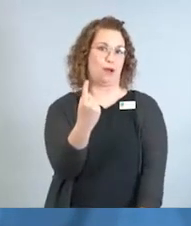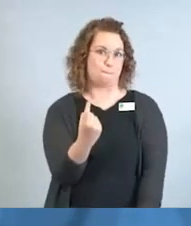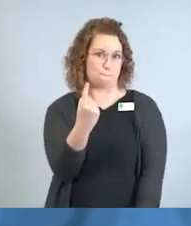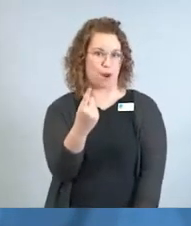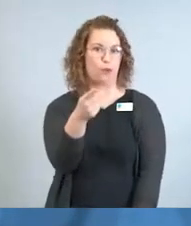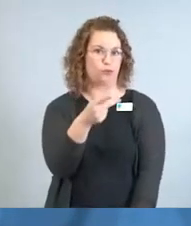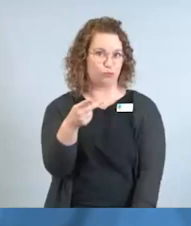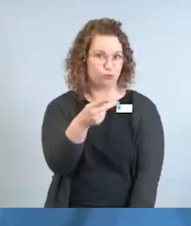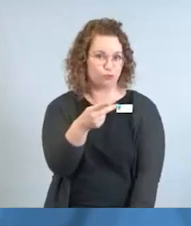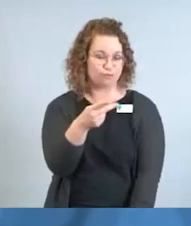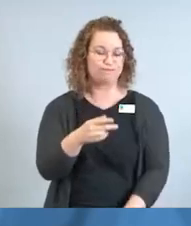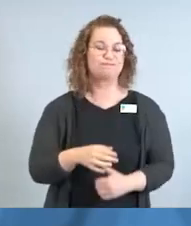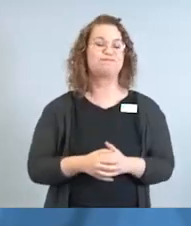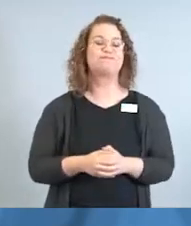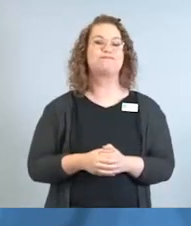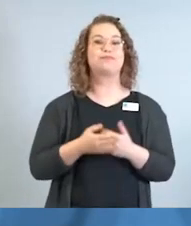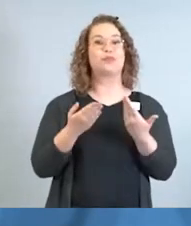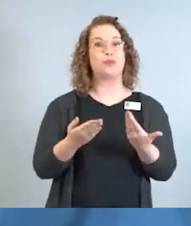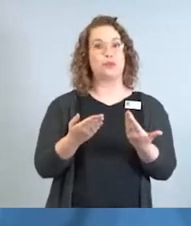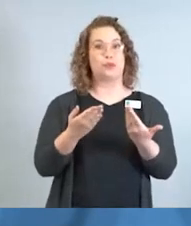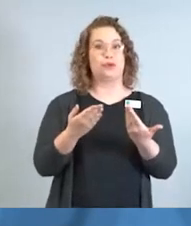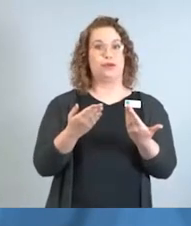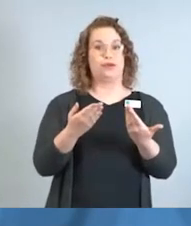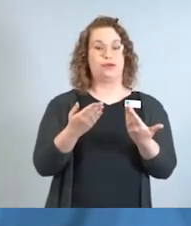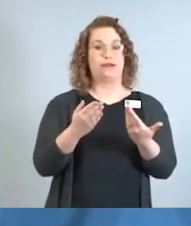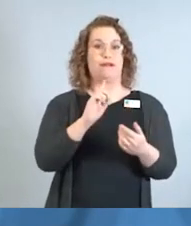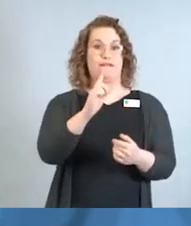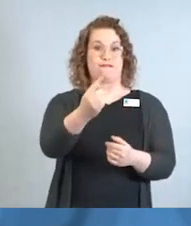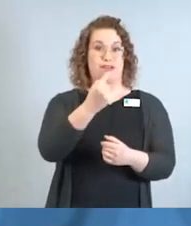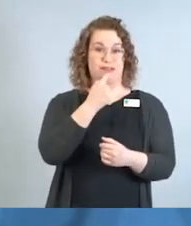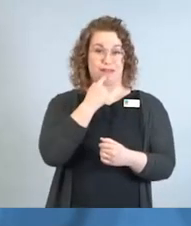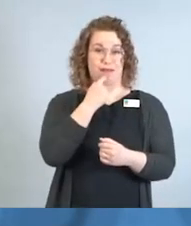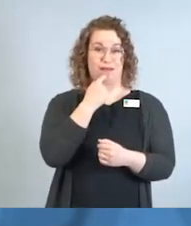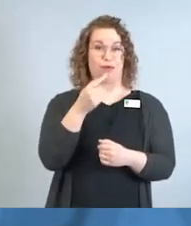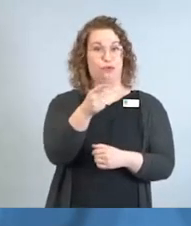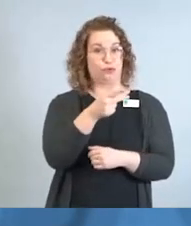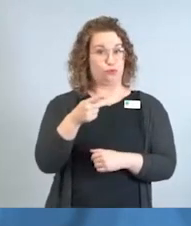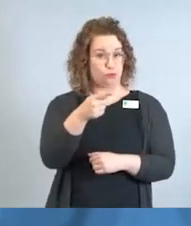Webinaariin olemme poimineet kysymykset, jotka toistuivat kaikkein useimmin.